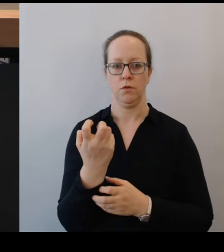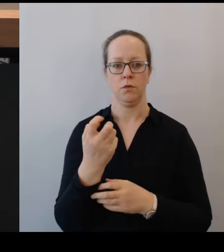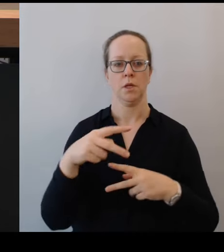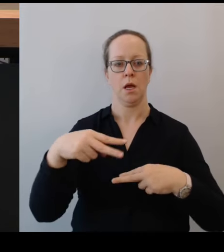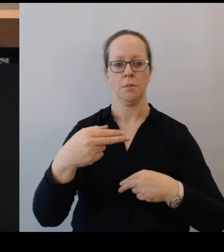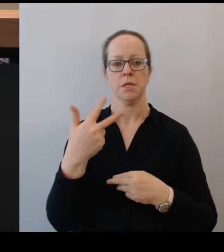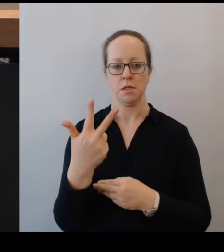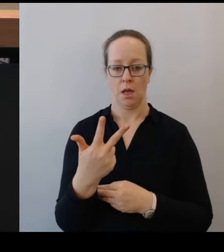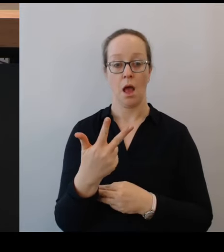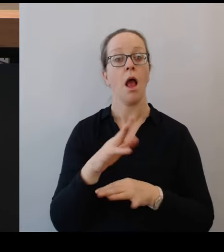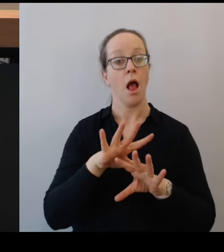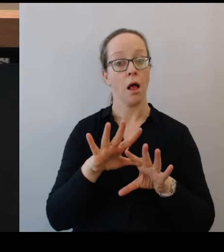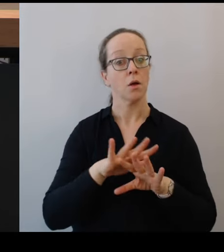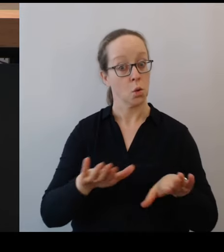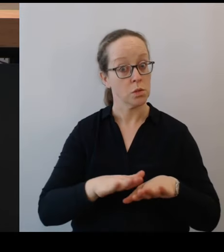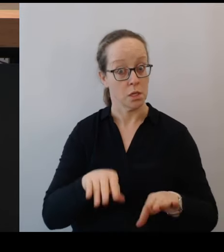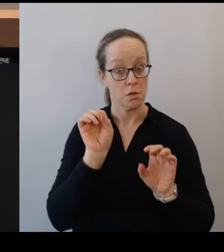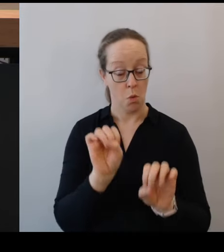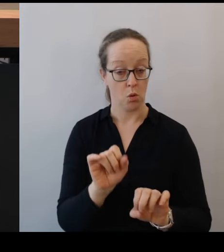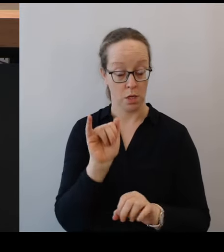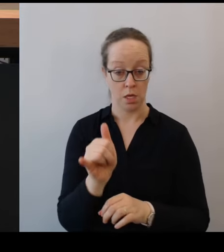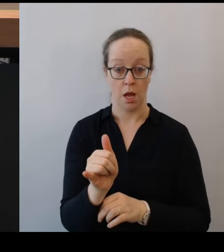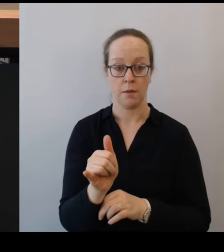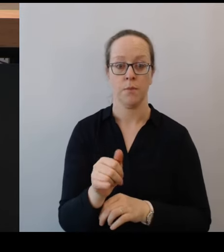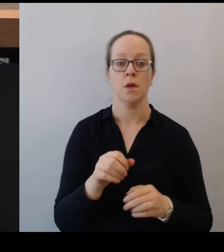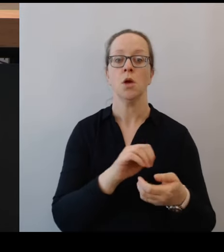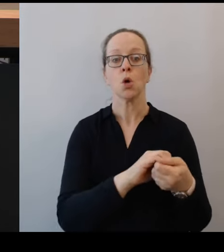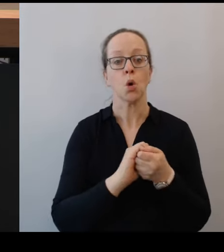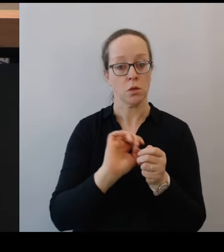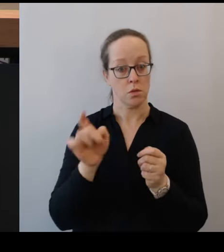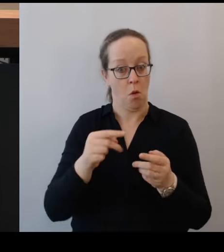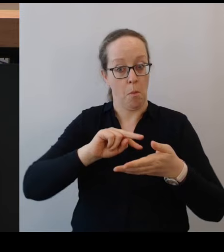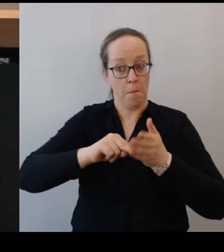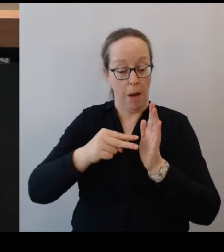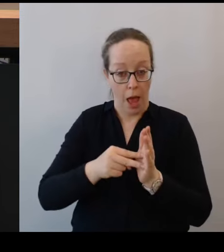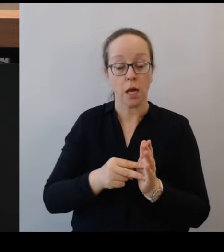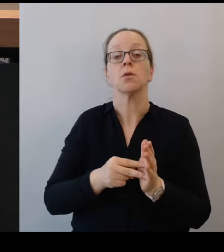eine Kappungsgrenze einzuführen. Die Koalition wird auch in Kürze